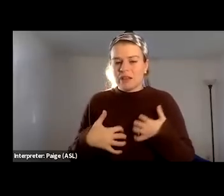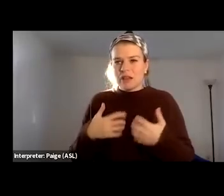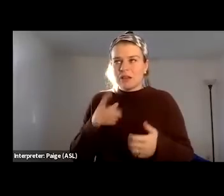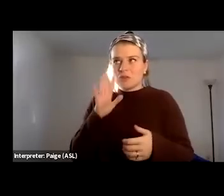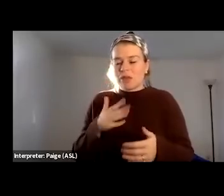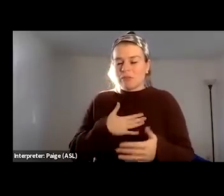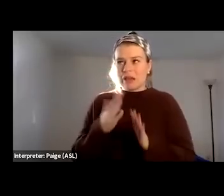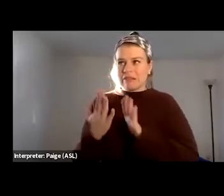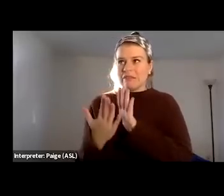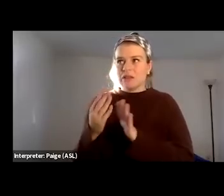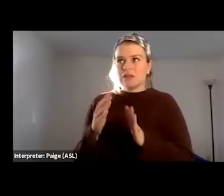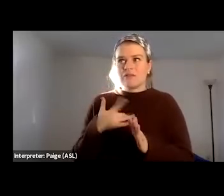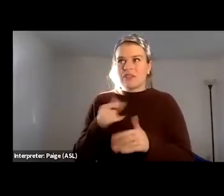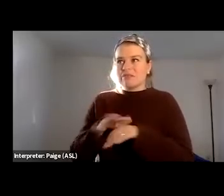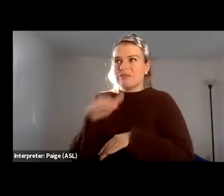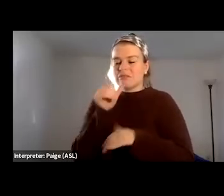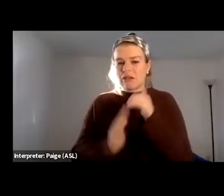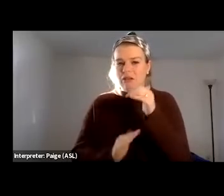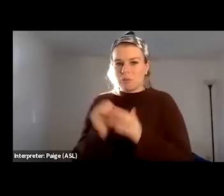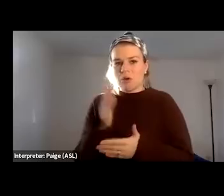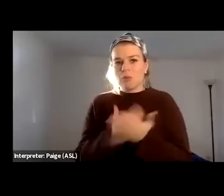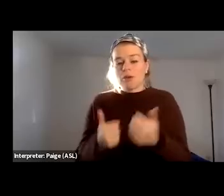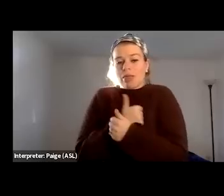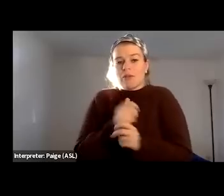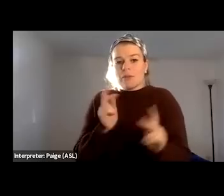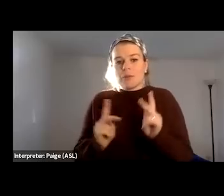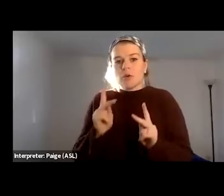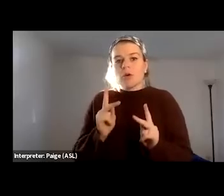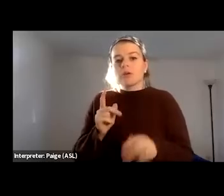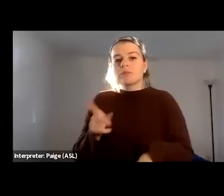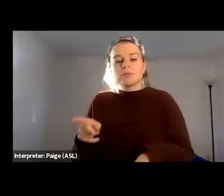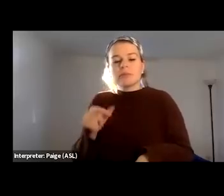Y parte de amar a las personas es aceptar que no se sienten cómodas contigo y que no te quieren.